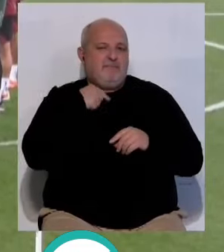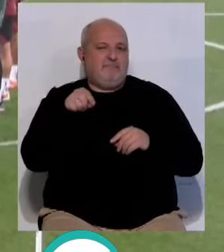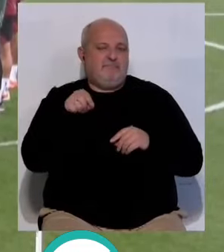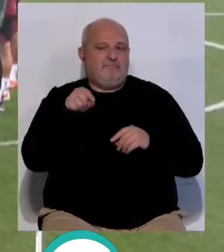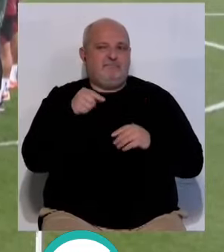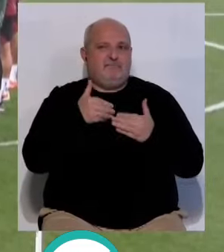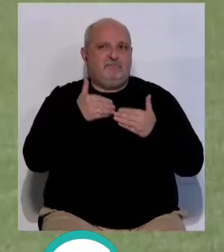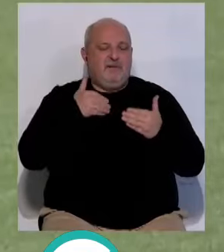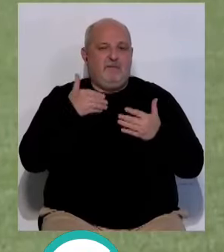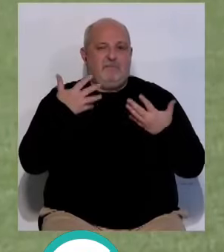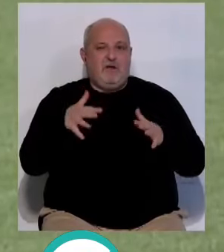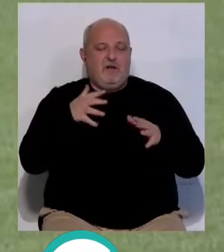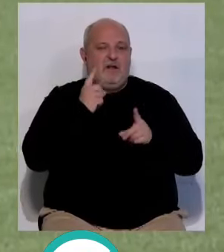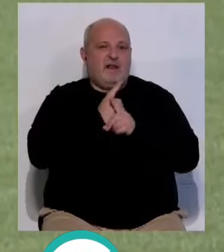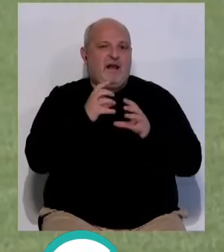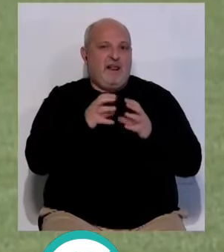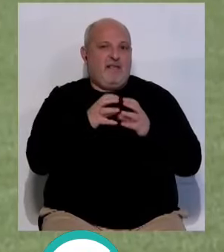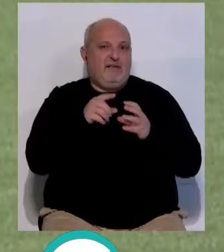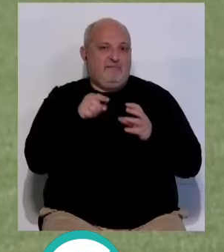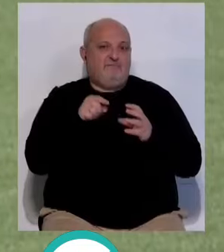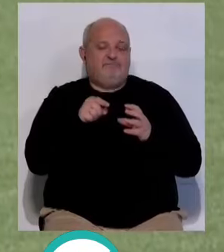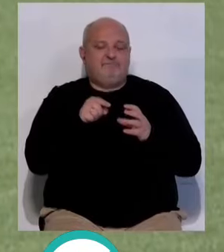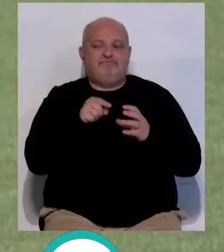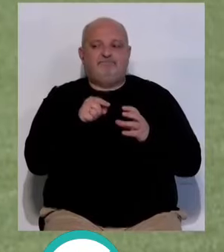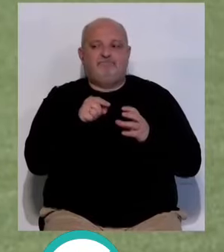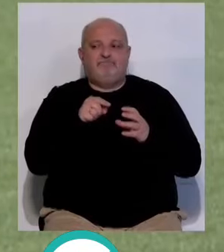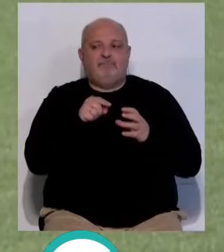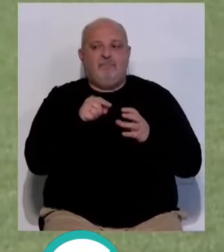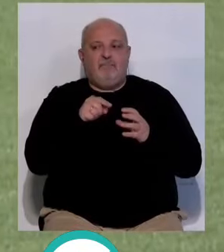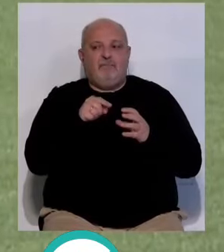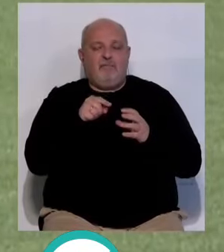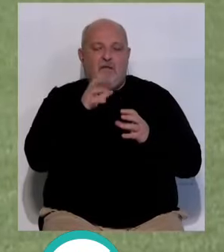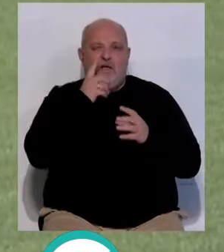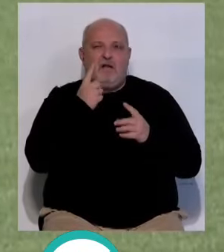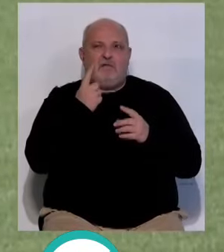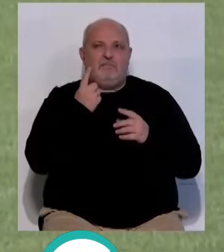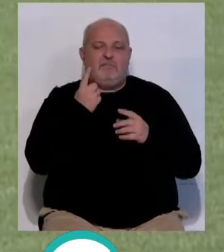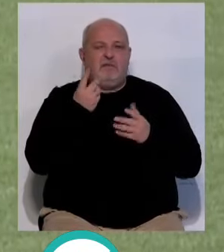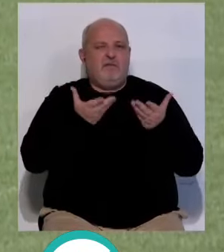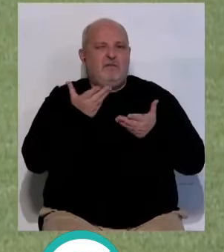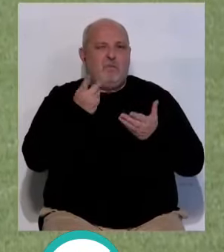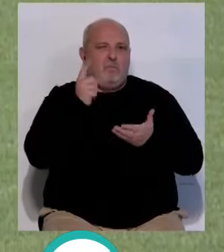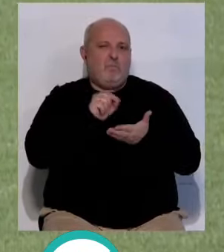pasado miércoles ante el Granada eh Habrá gente que diga la diferencia es un punto No no es un